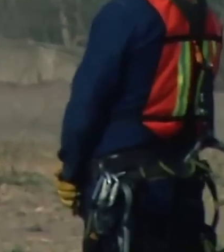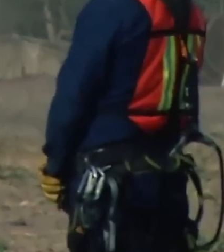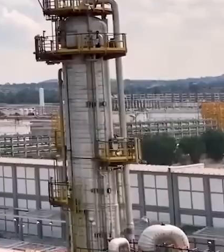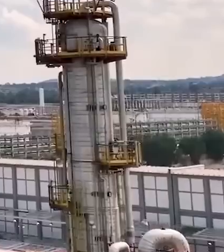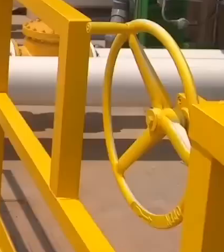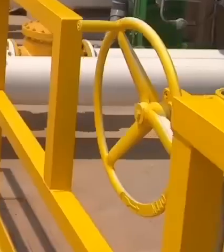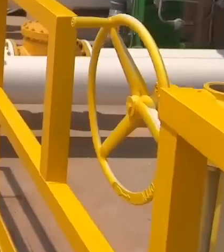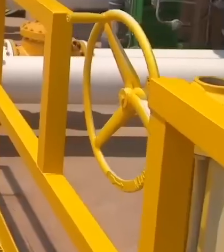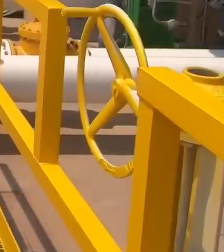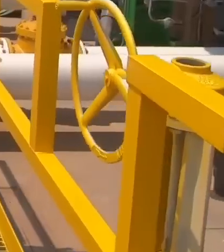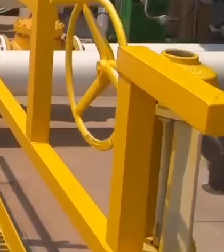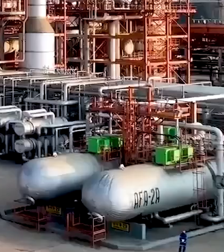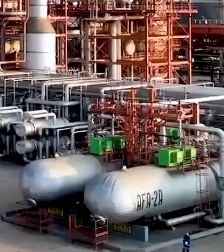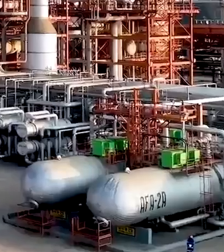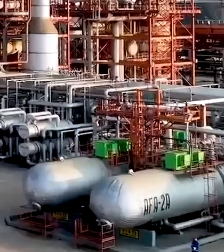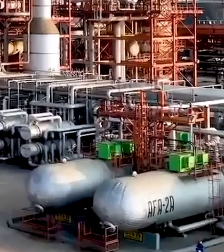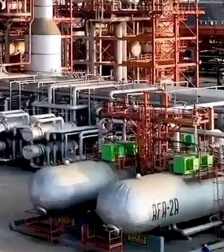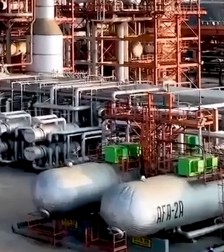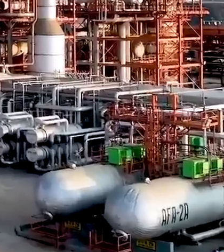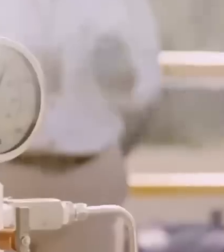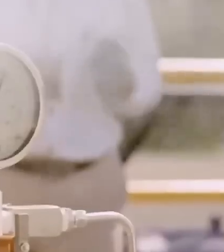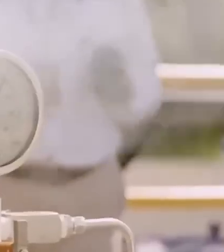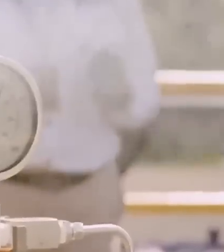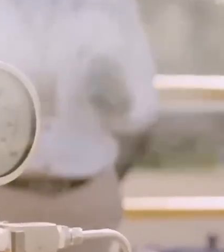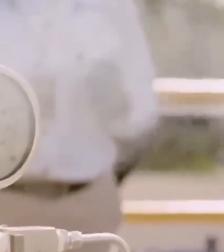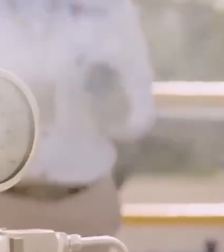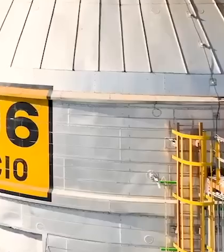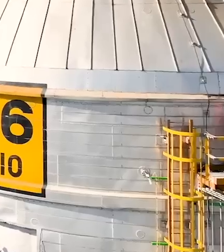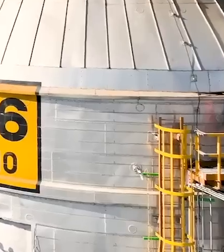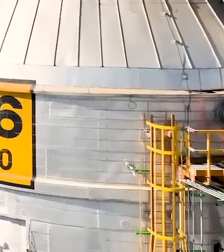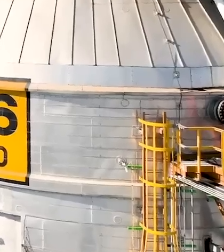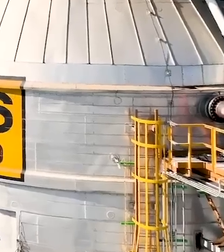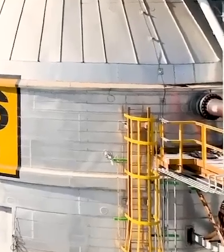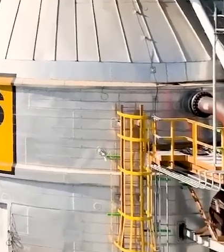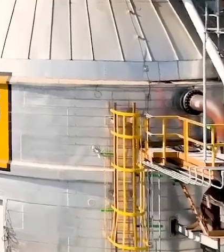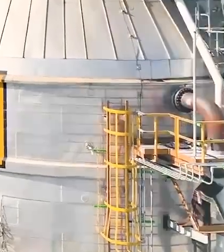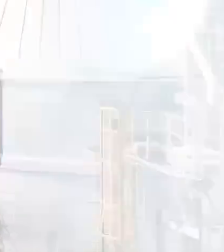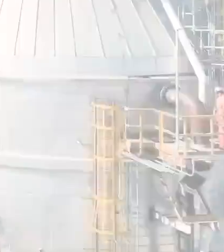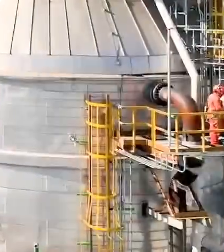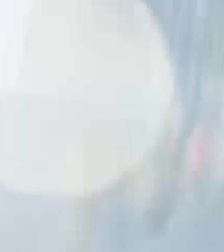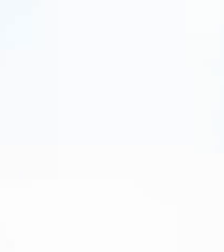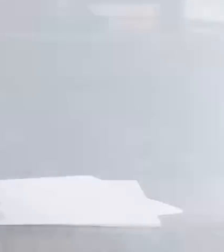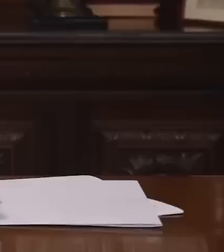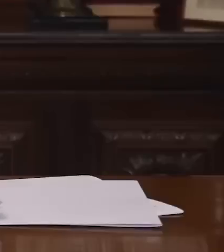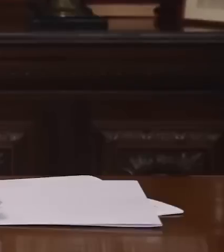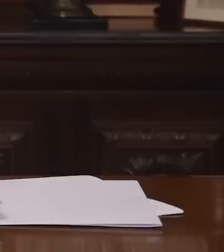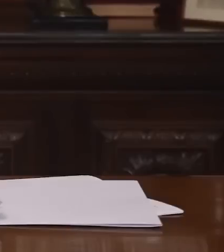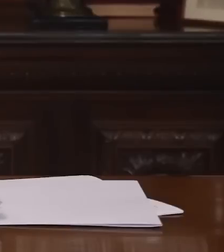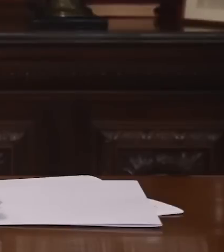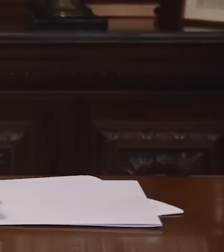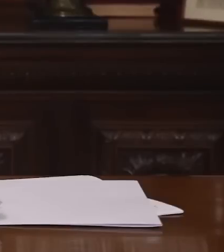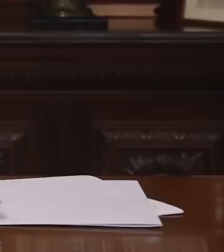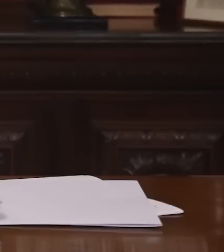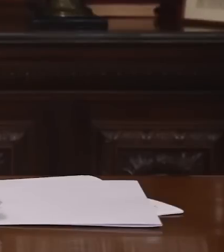y petróleos mexicanos vuelven a ser del pueblo de México la presidenta firma leyes secundarias